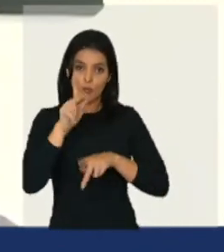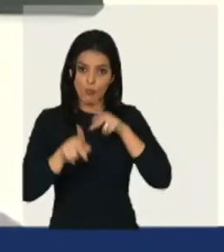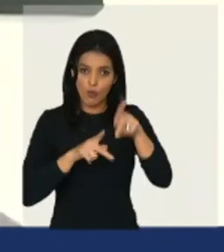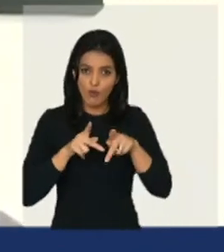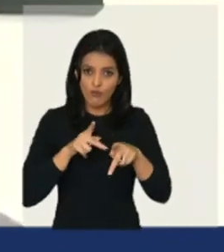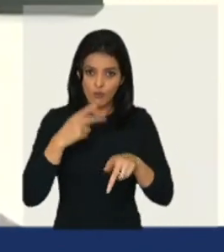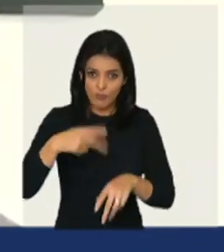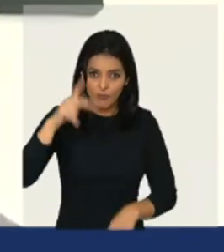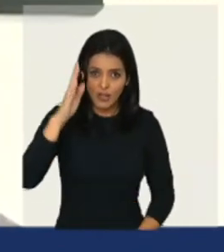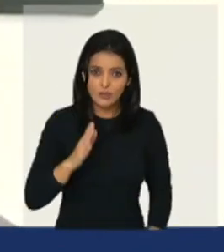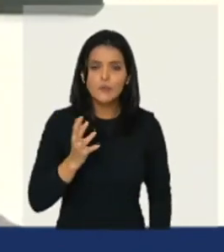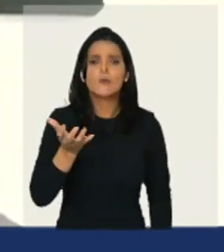AO COLEGA QUE ME ANTECEDEU, O POVO BRASILEIRO QUER SIM, QUER